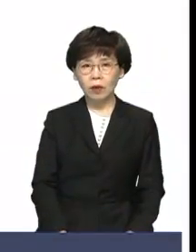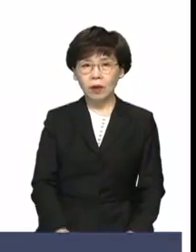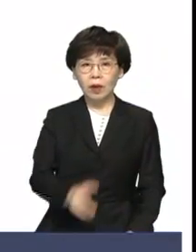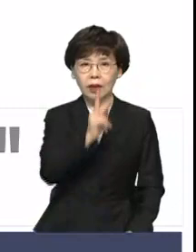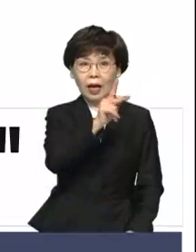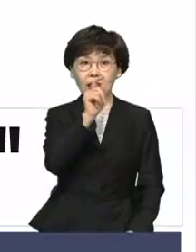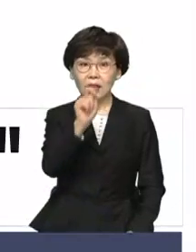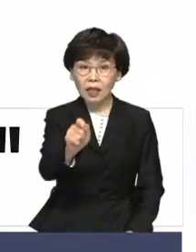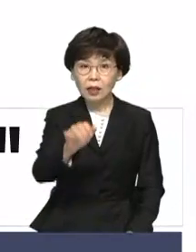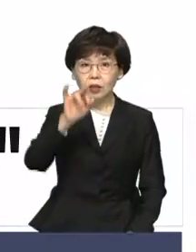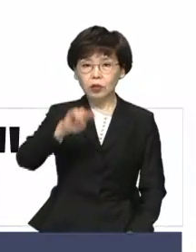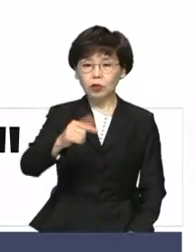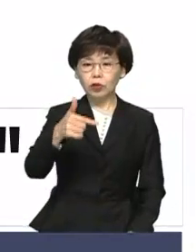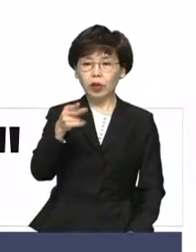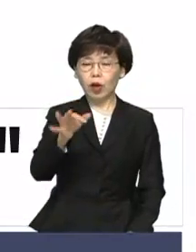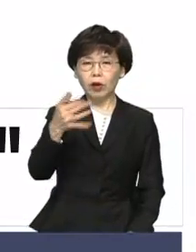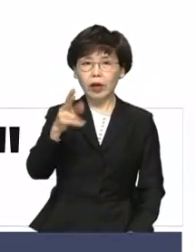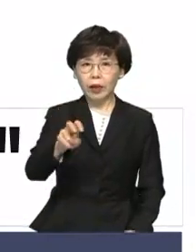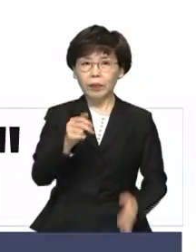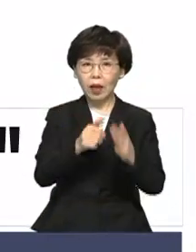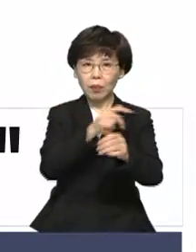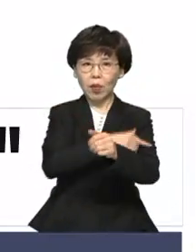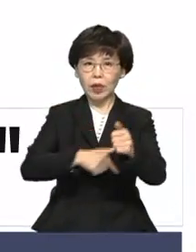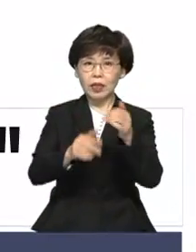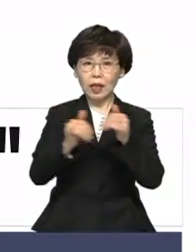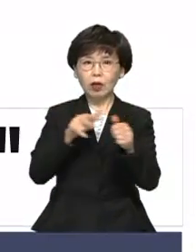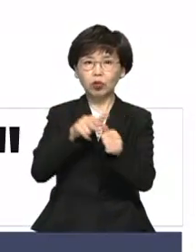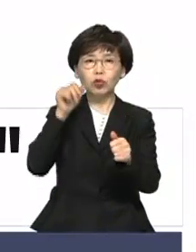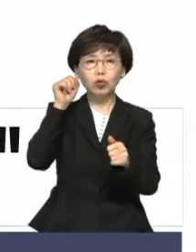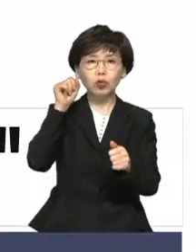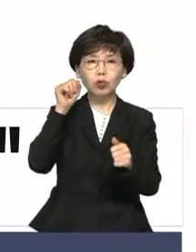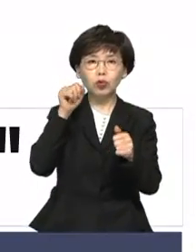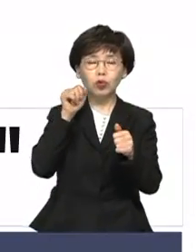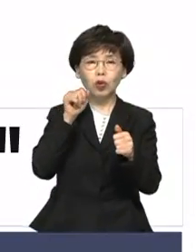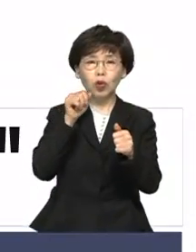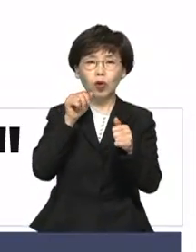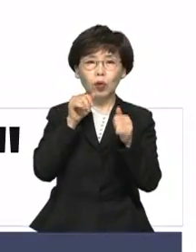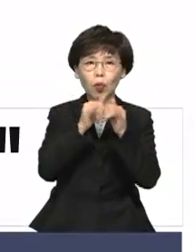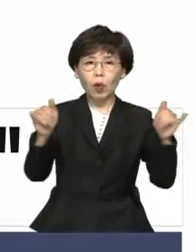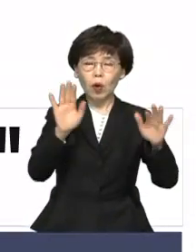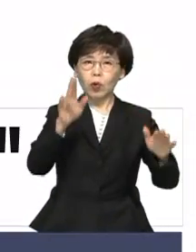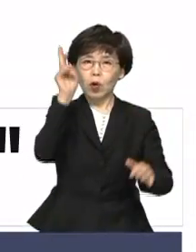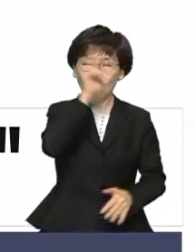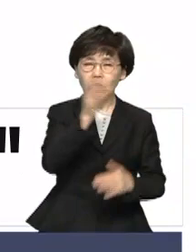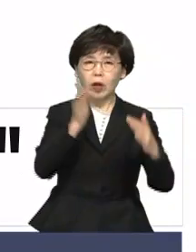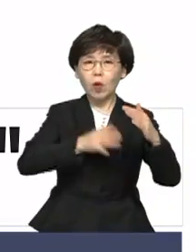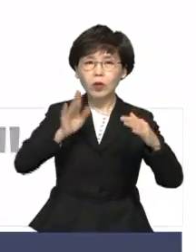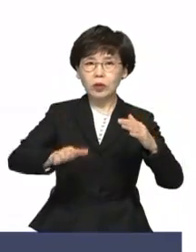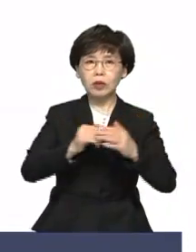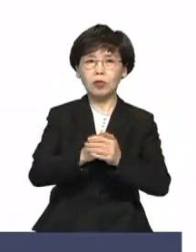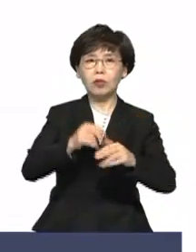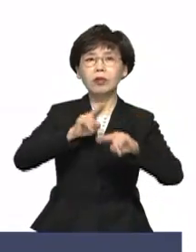(기자) KT는 윤경림 대표이사 후보가 오늘 오전 이사회에 공식적으로 사퇴서를 제출했다고 밝혔습니다.